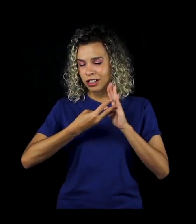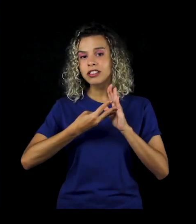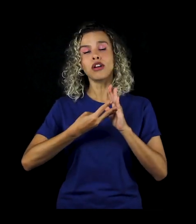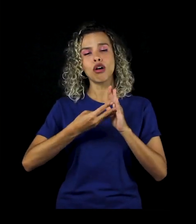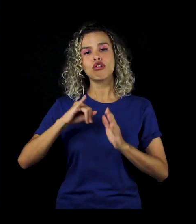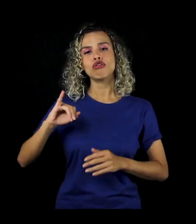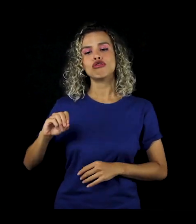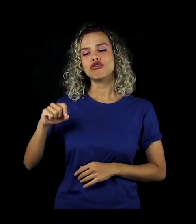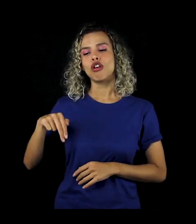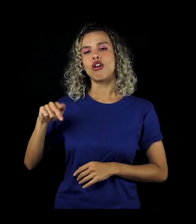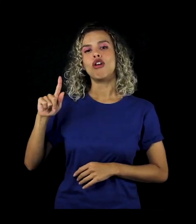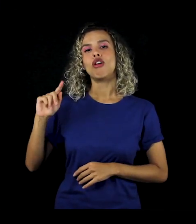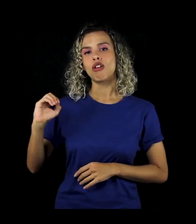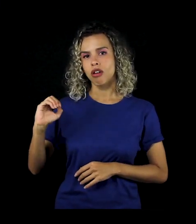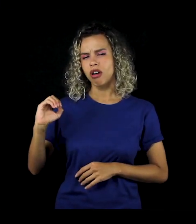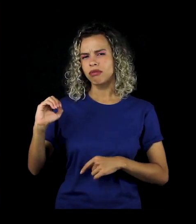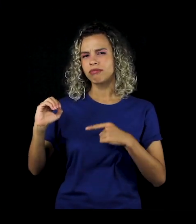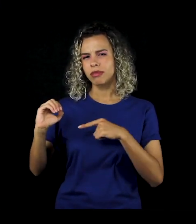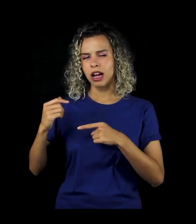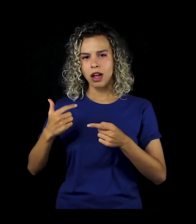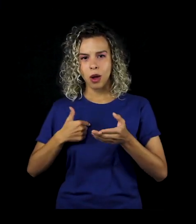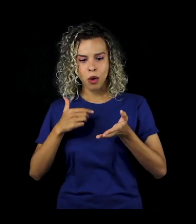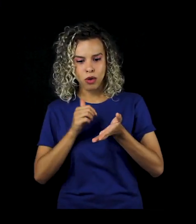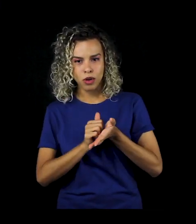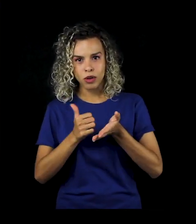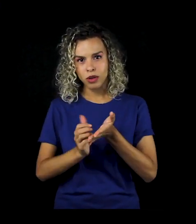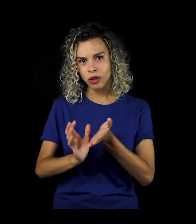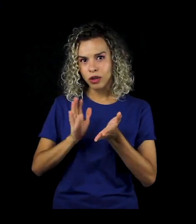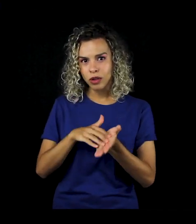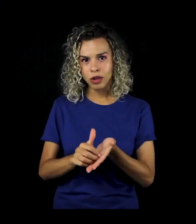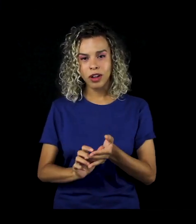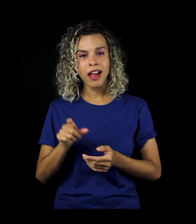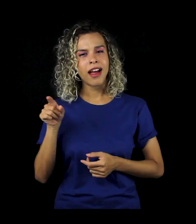Vou tocar o ritmo e a Gabriela vai dançar brincando.